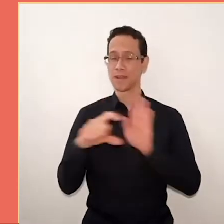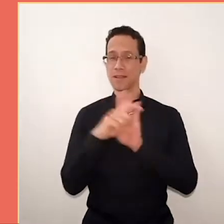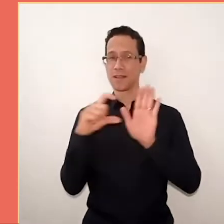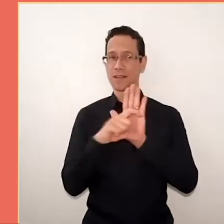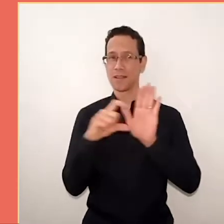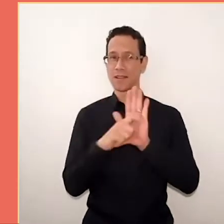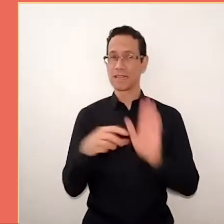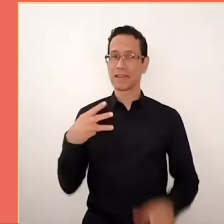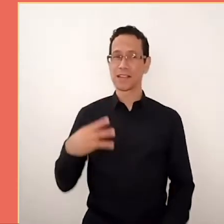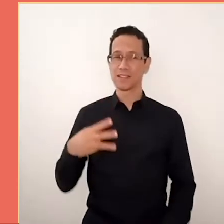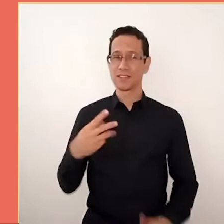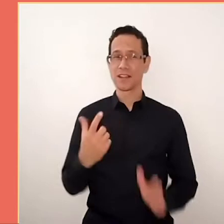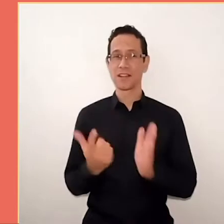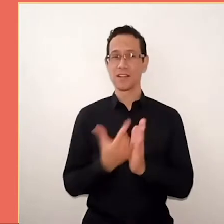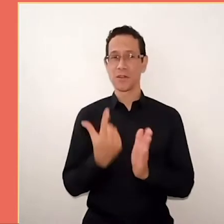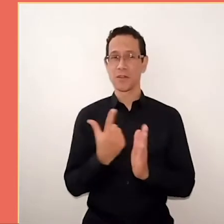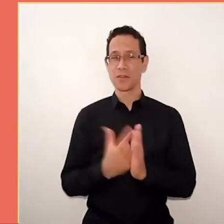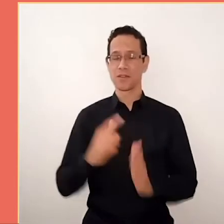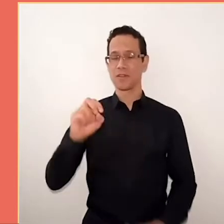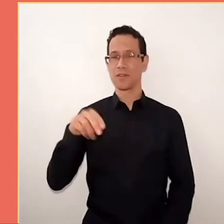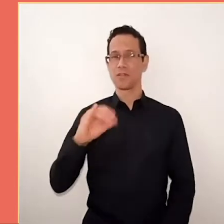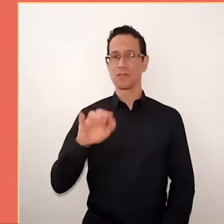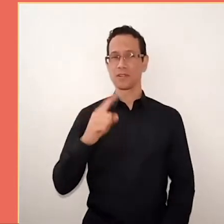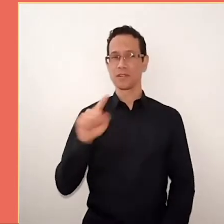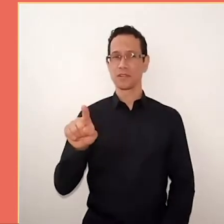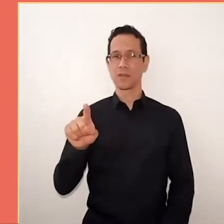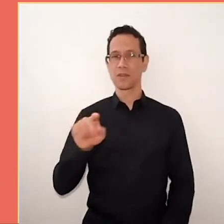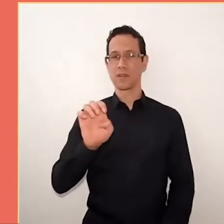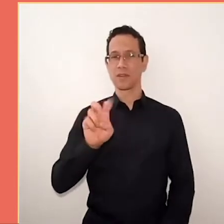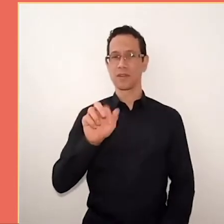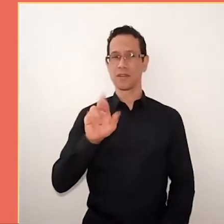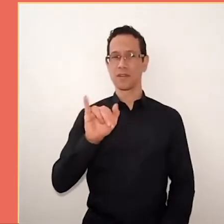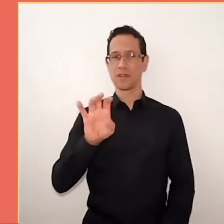da Conceição Evaristo, que é o "Becos da Memória".